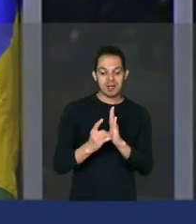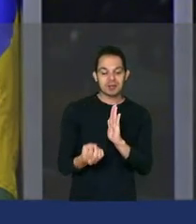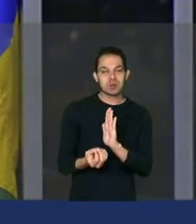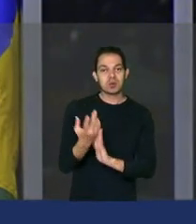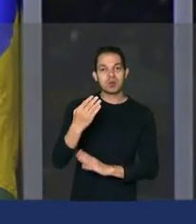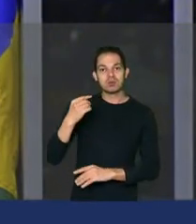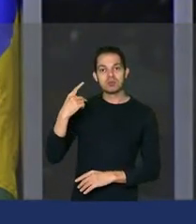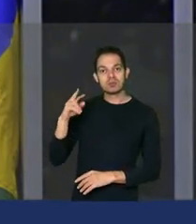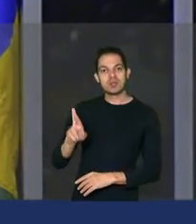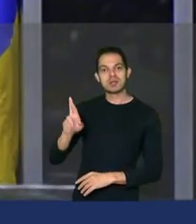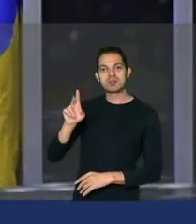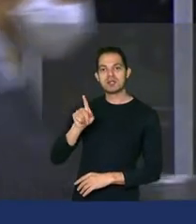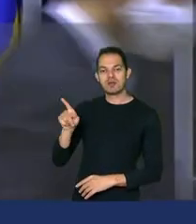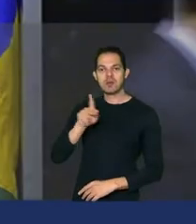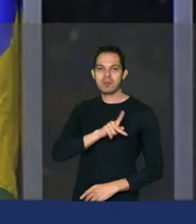PORTANTO, DEFENDER O PROFESSOR AQUI NESTE PARLAMENTO É